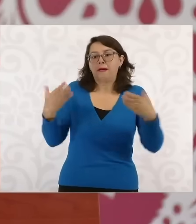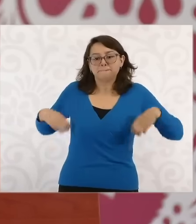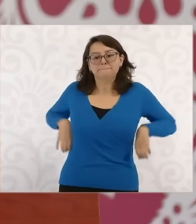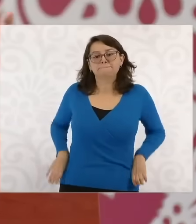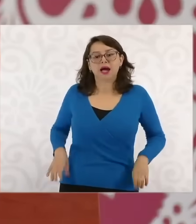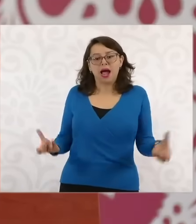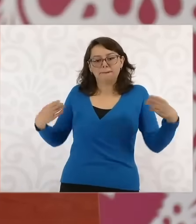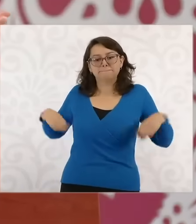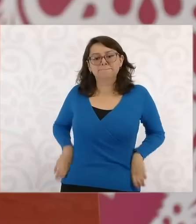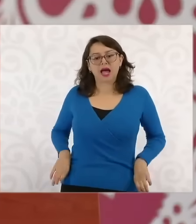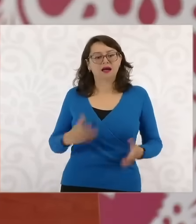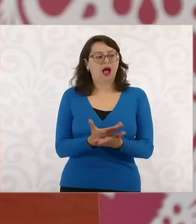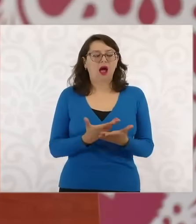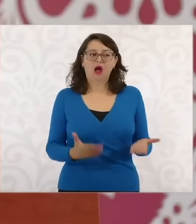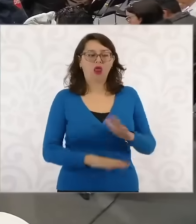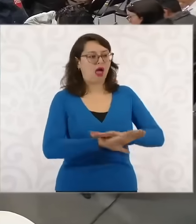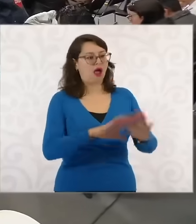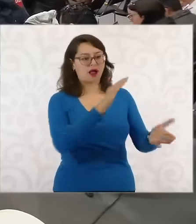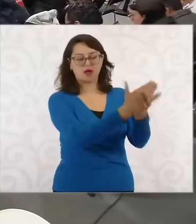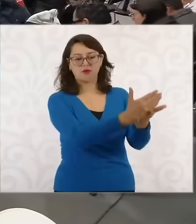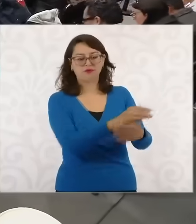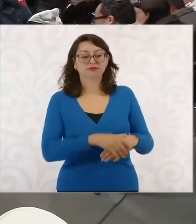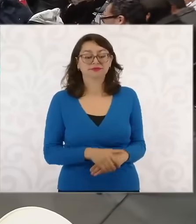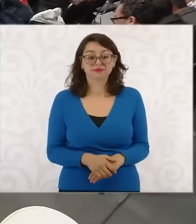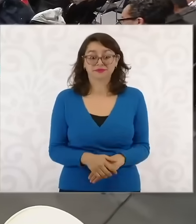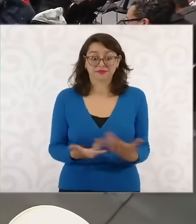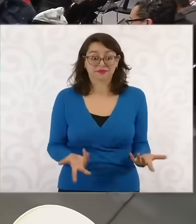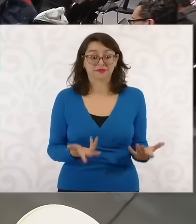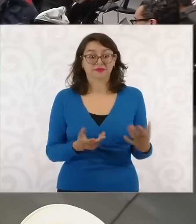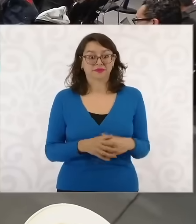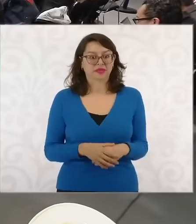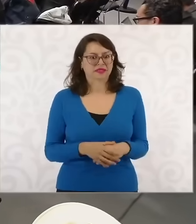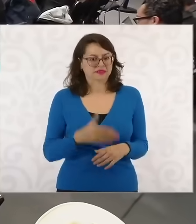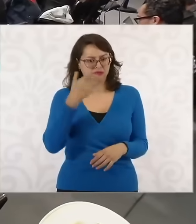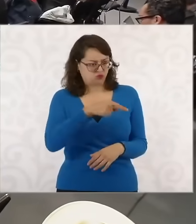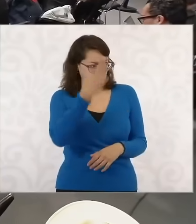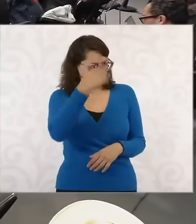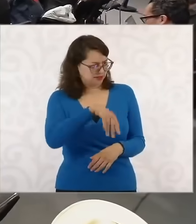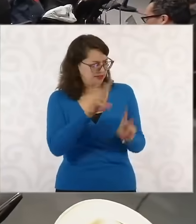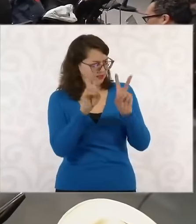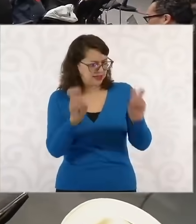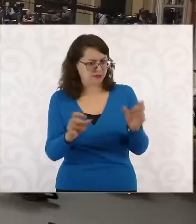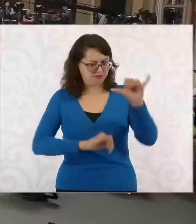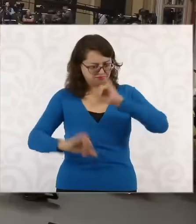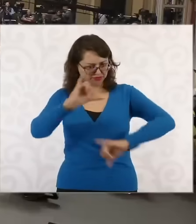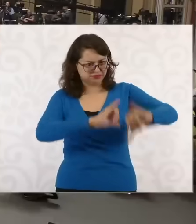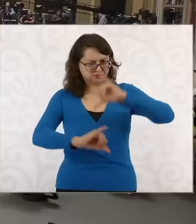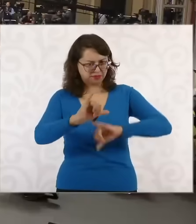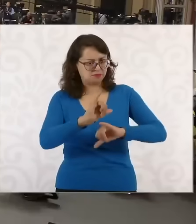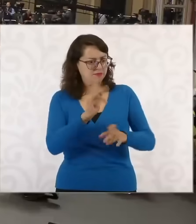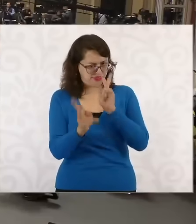incluso las famosas centrales de mezcla, ¿no? Que ellos quieres platicar de eso? [Aplausos]